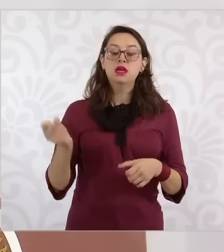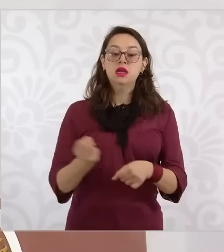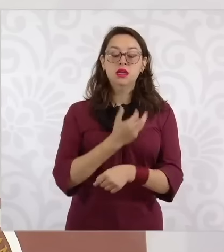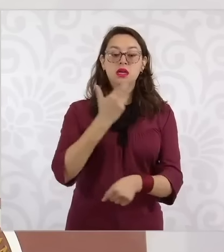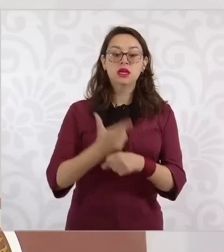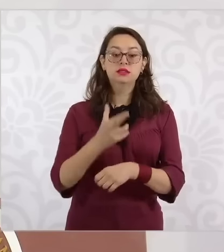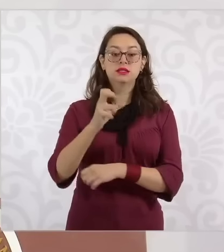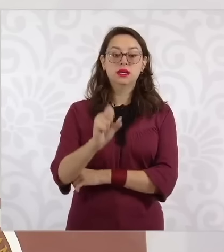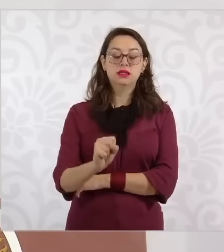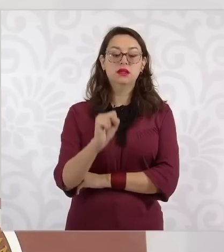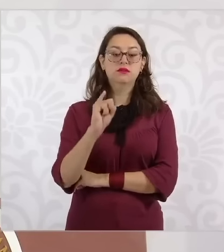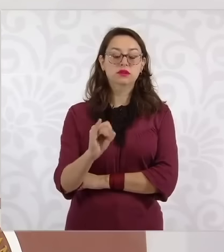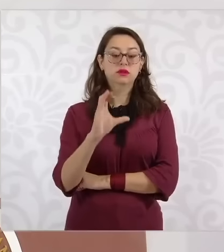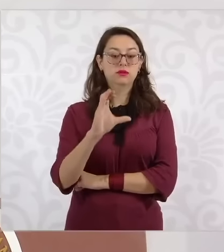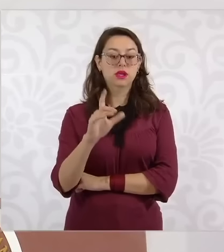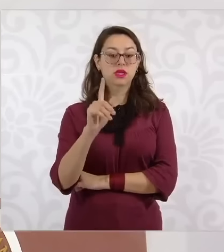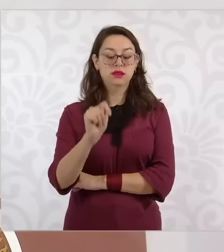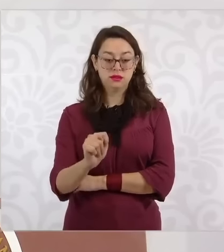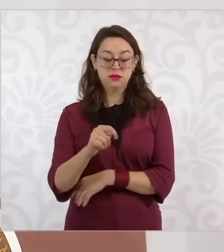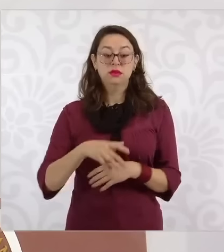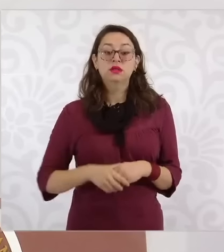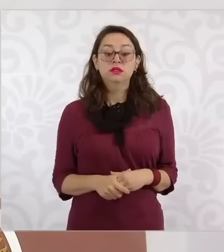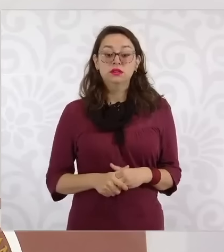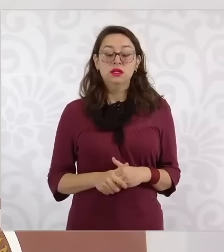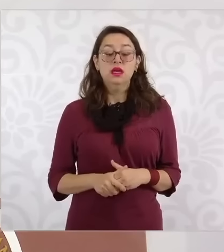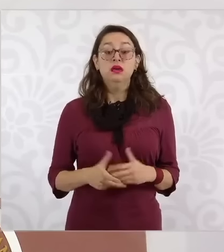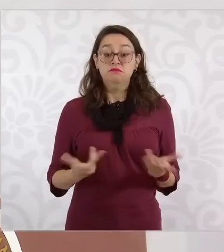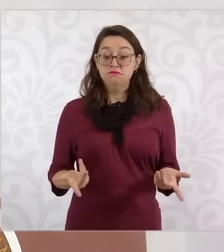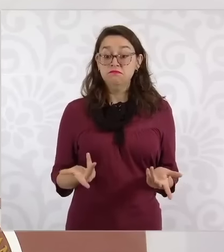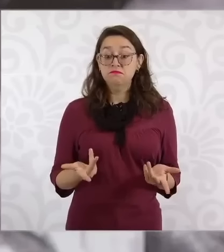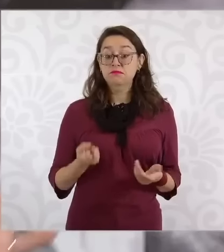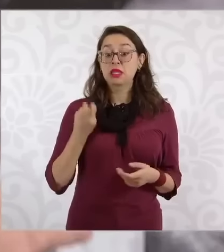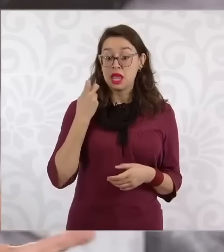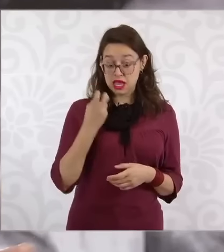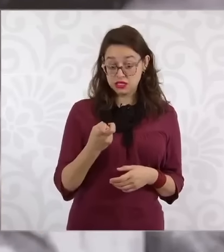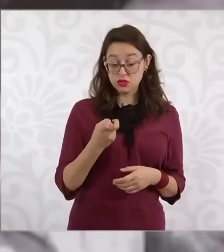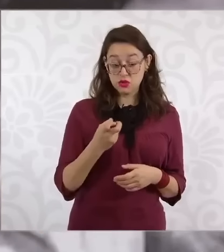comunicaciones y Transportes. Esto que les acabo mencionar es adicional a lo que trae la Secretaría